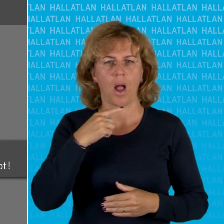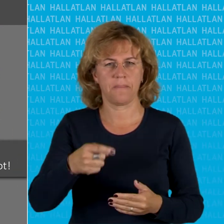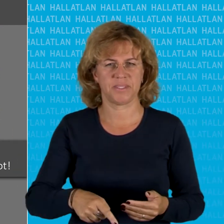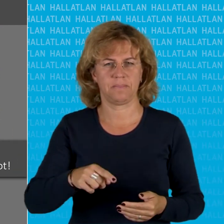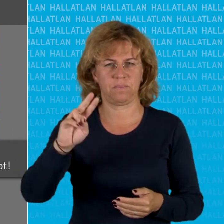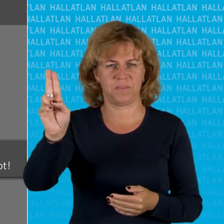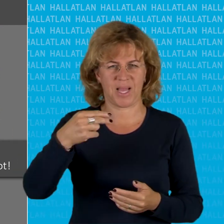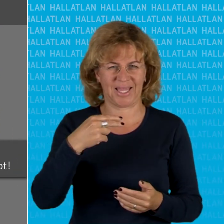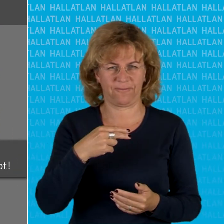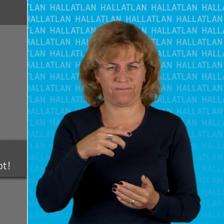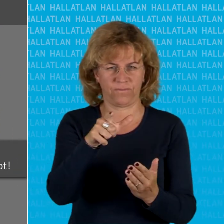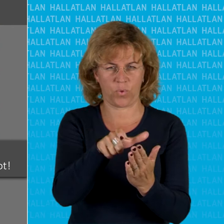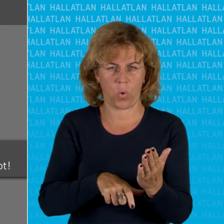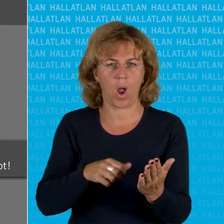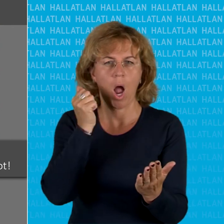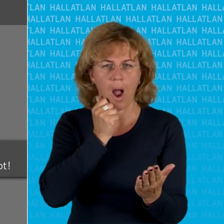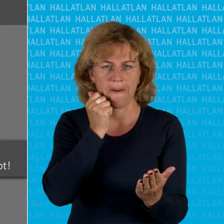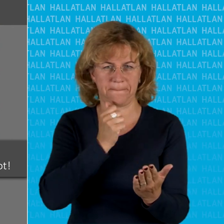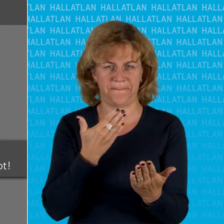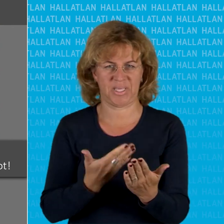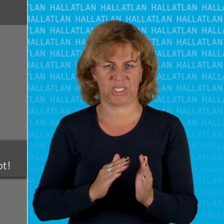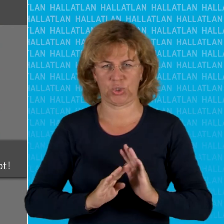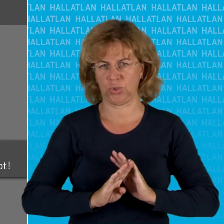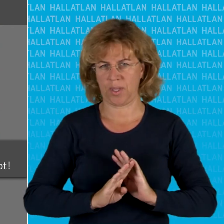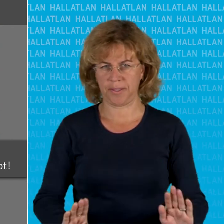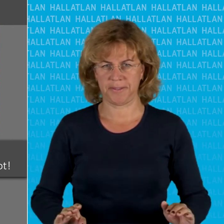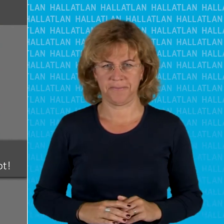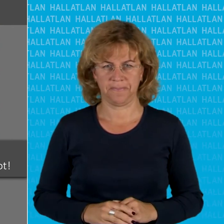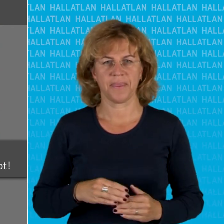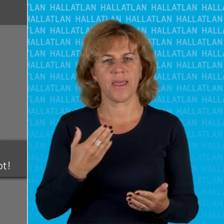hogy a szóban forgó behívóparancs hamisítvány,